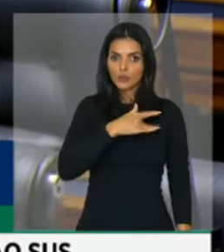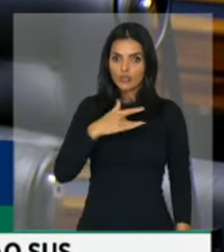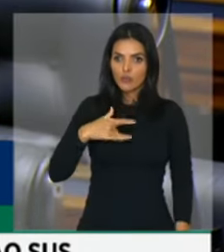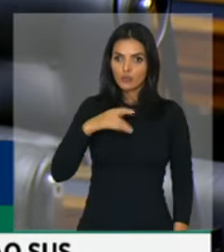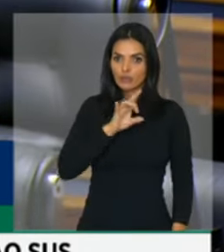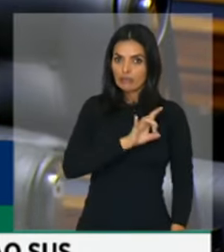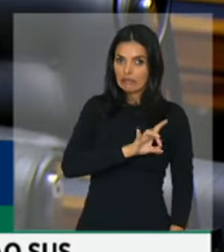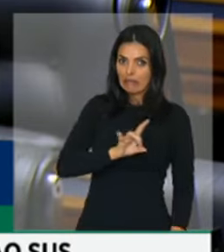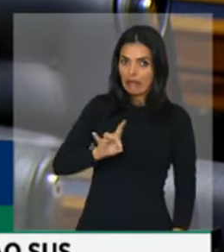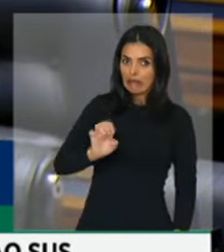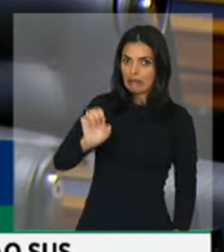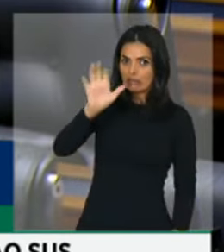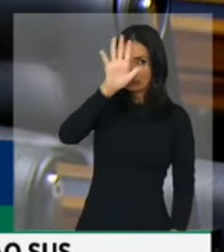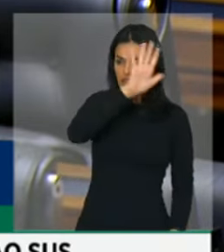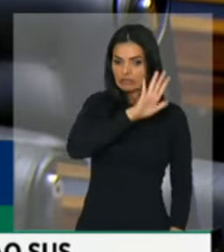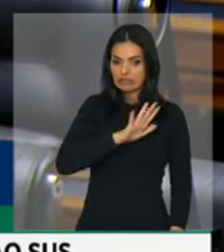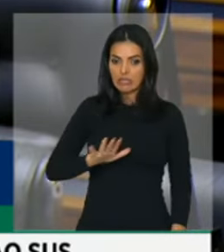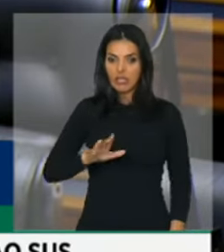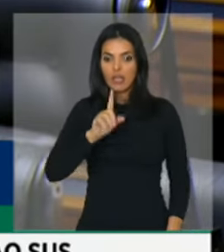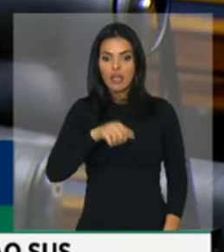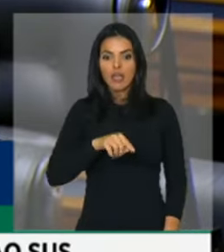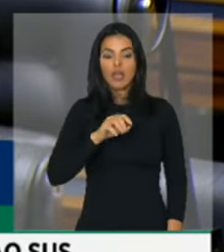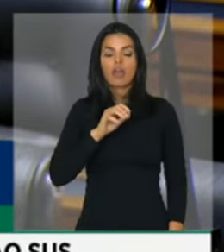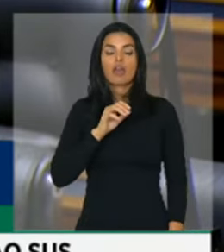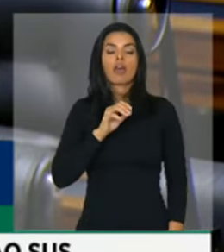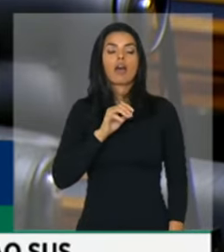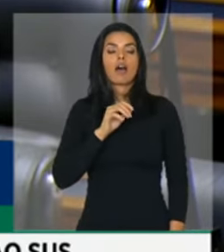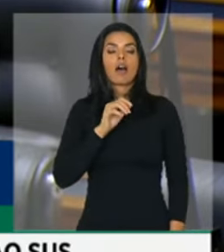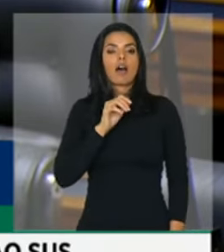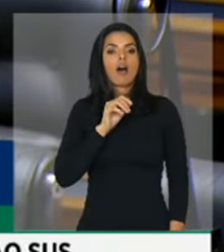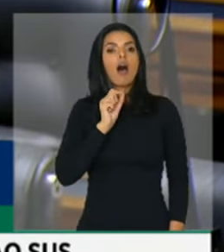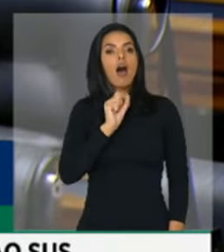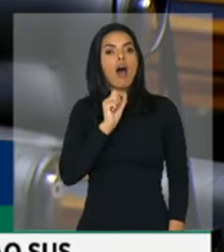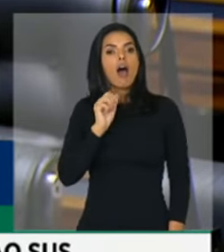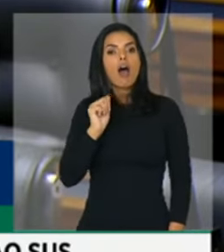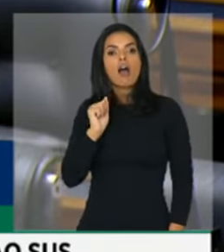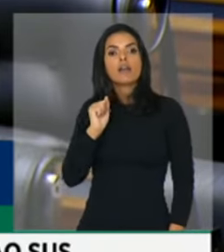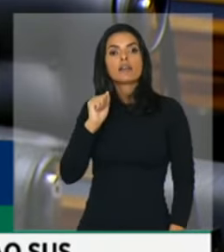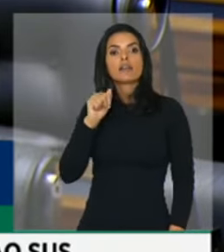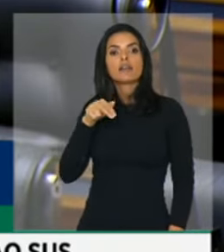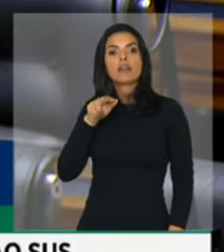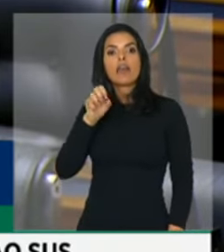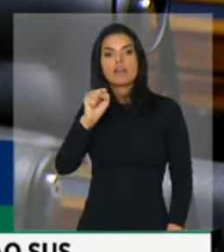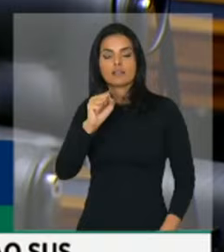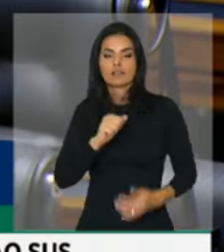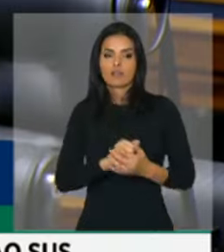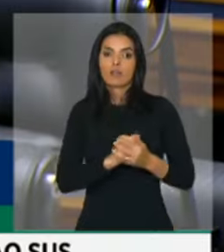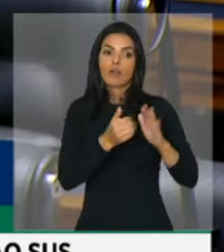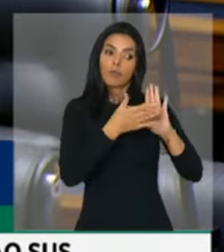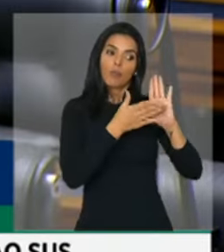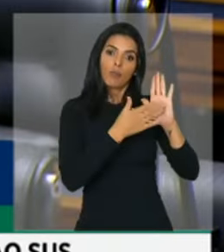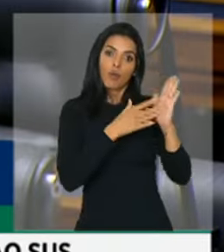ESTADO. ISSO É REGULADO PELA ANS. EU QUERIA PROPOR AQUI, JÁ QUE É PARA FAZER UM ACORDO, ESTÁ TODO MUNDO FALANDO AQUI QUE A GENTE PRECISA AVANÇAR E O PROJETO